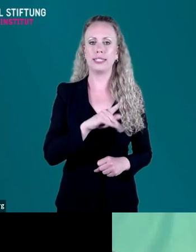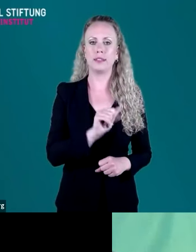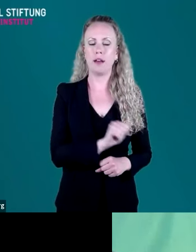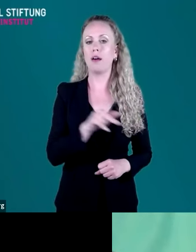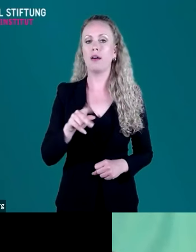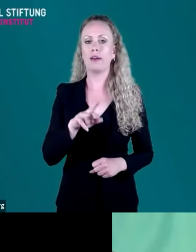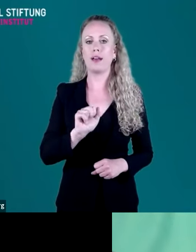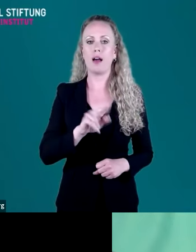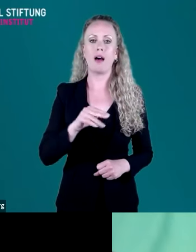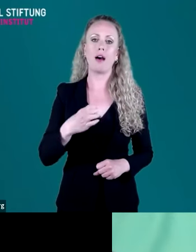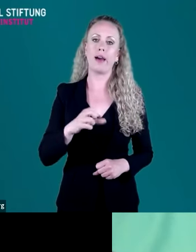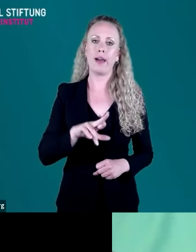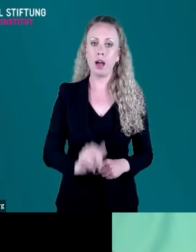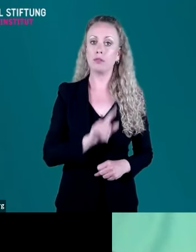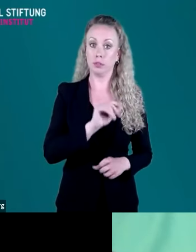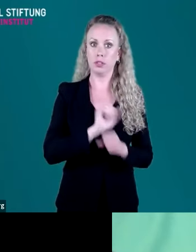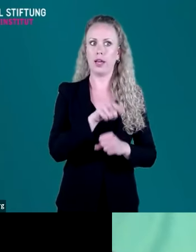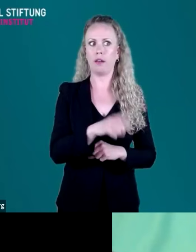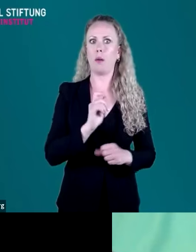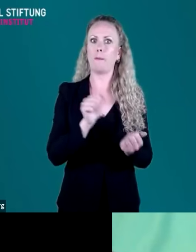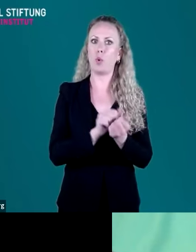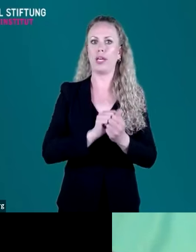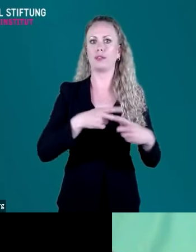können wir vielleicht gleich noch in den Chat stellen, einen Link da drauf.